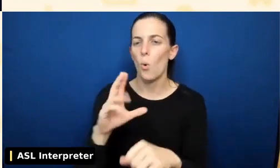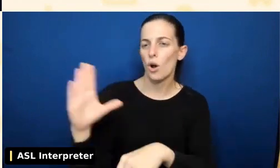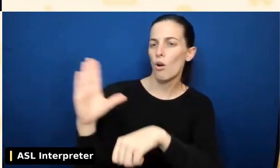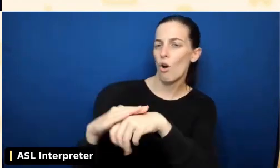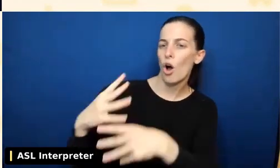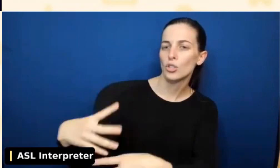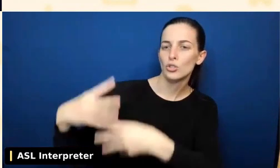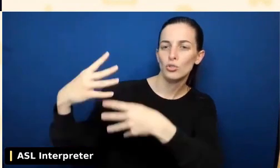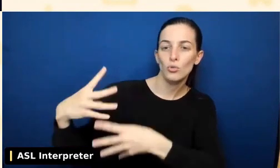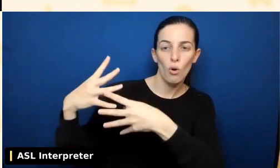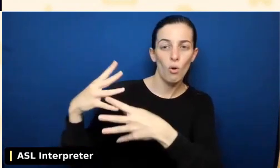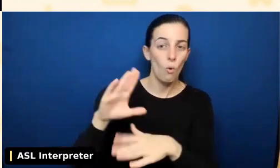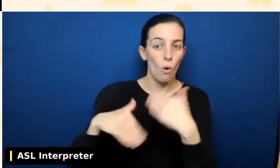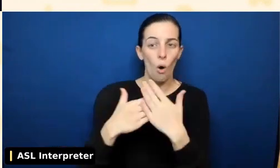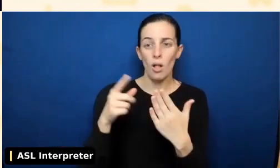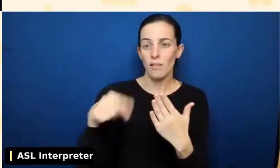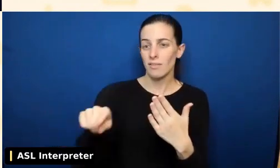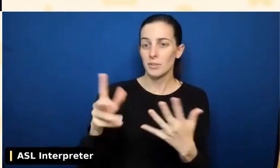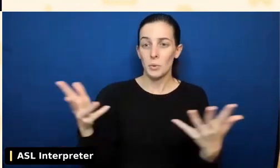Y todas esas podrían ser simplemente variables que conectamos